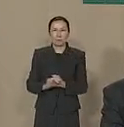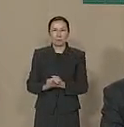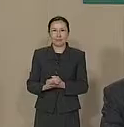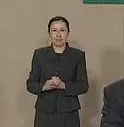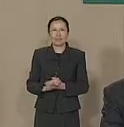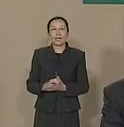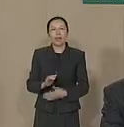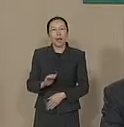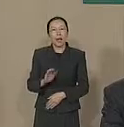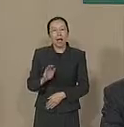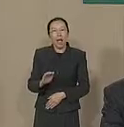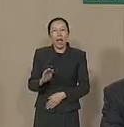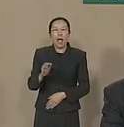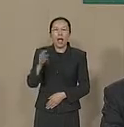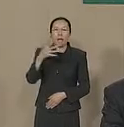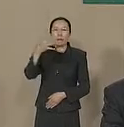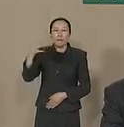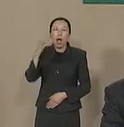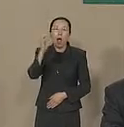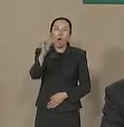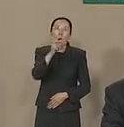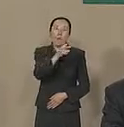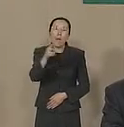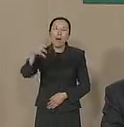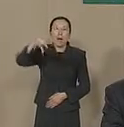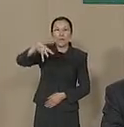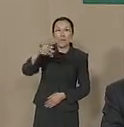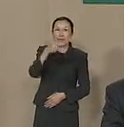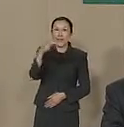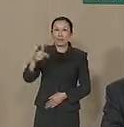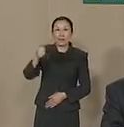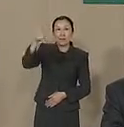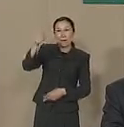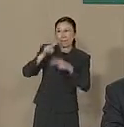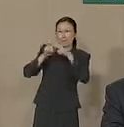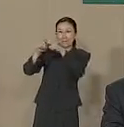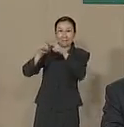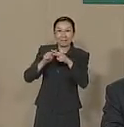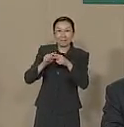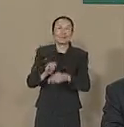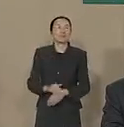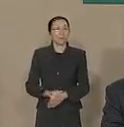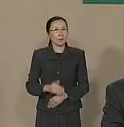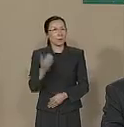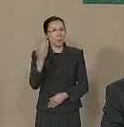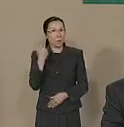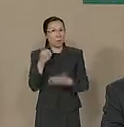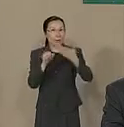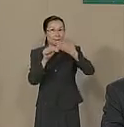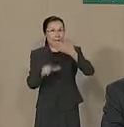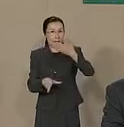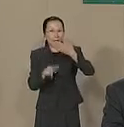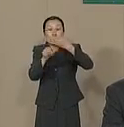オバマ大統領と手紙の やり取りがあったそうですね あの 今年4月 オバマ大統領が プラハで